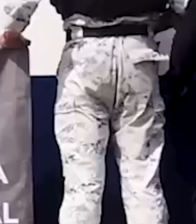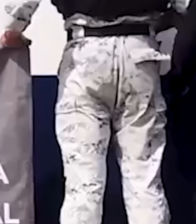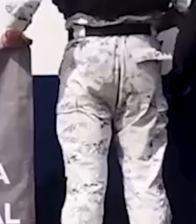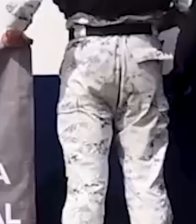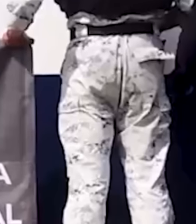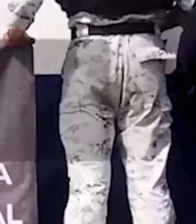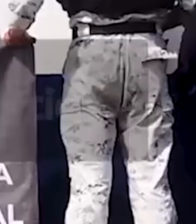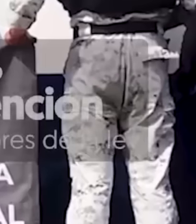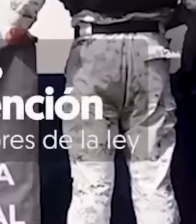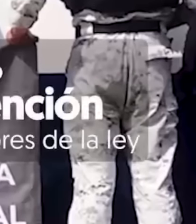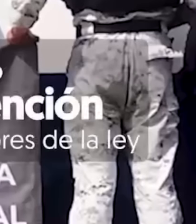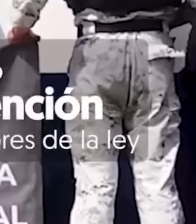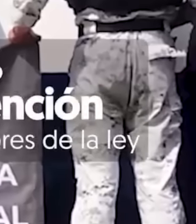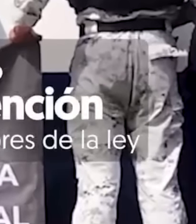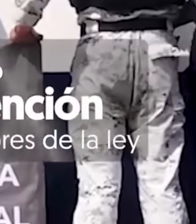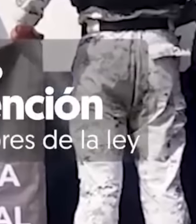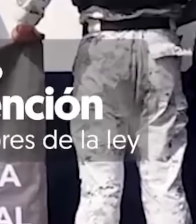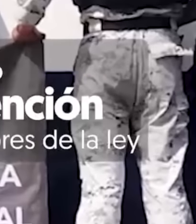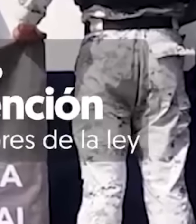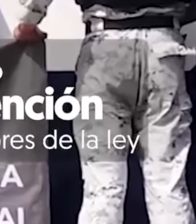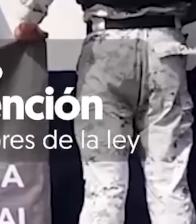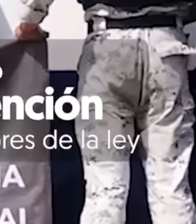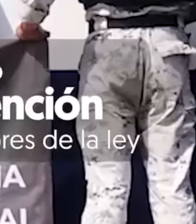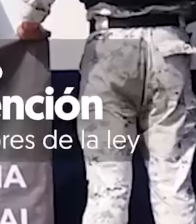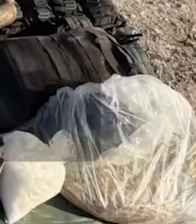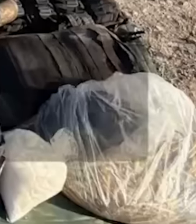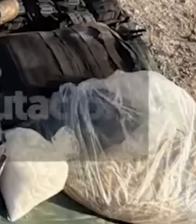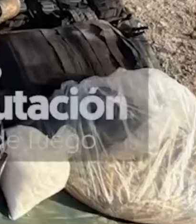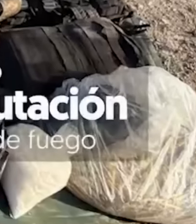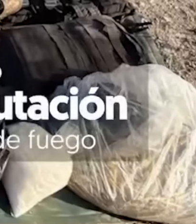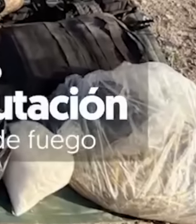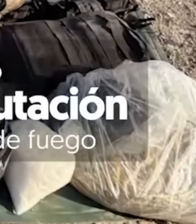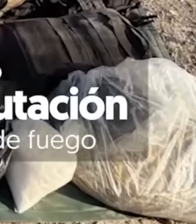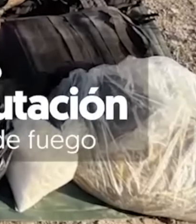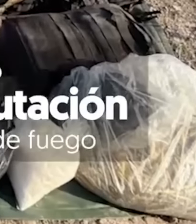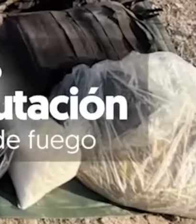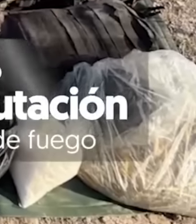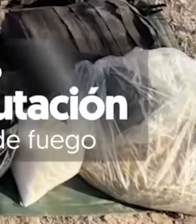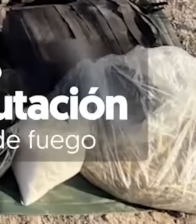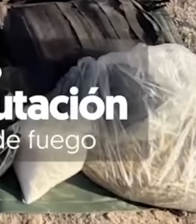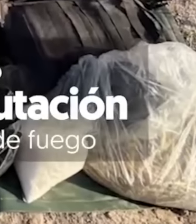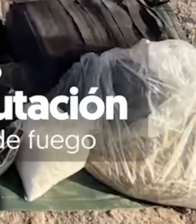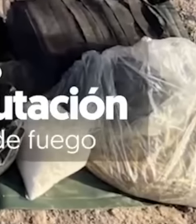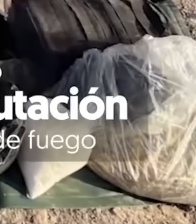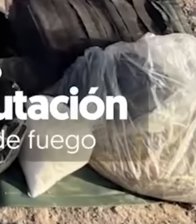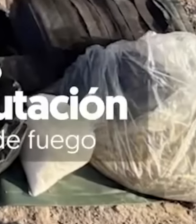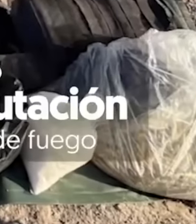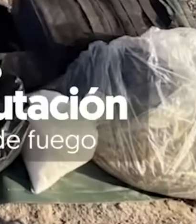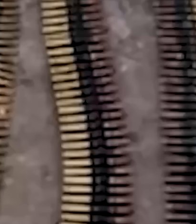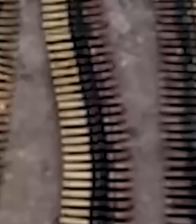sido puestos a disposición de las autoridades. La instrucción es clara. La ley se aplica para todos,